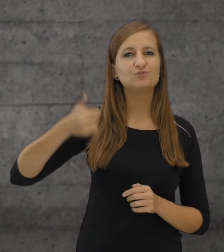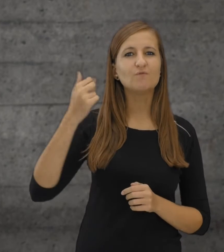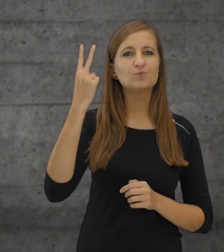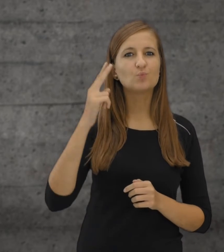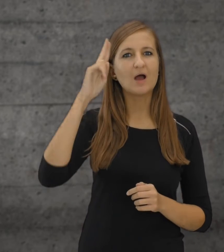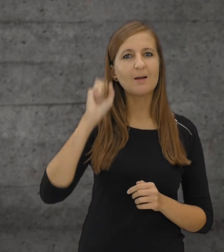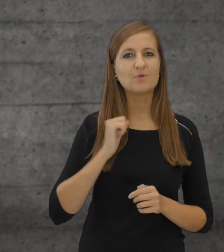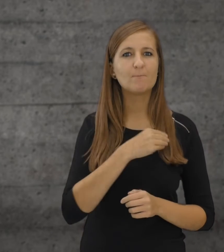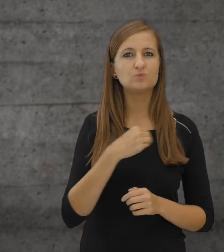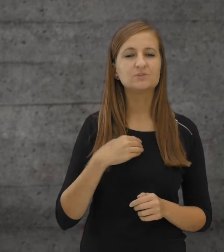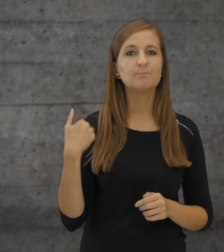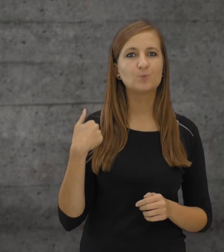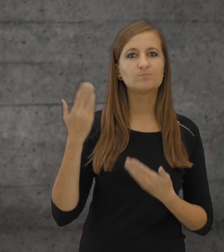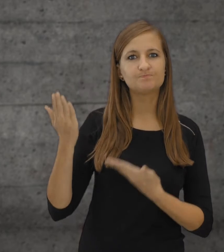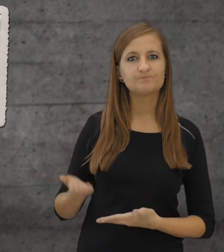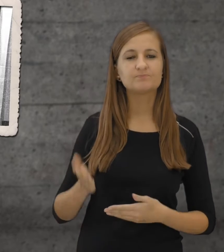Dowódcą II Armii został Karol Świerczewski.